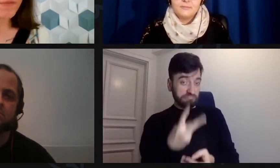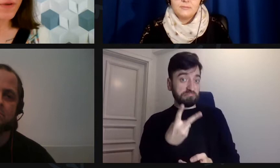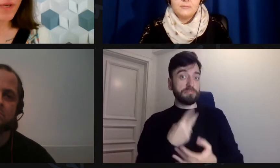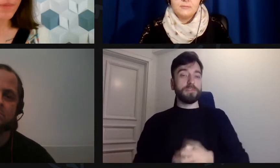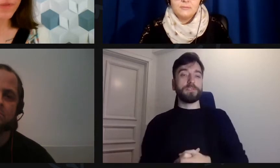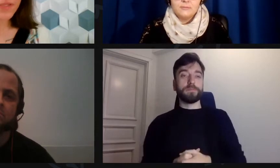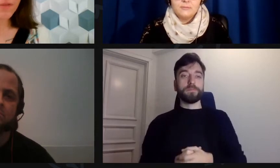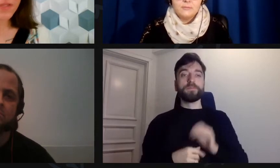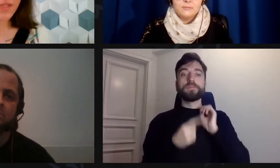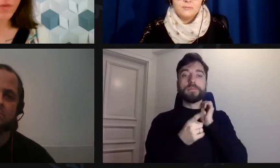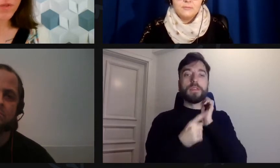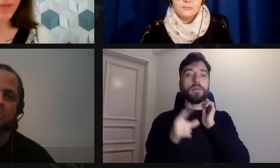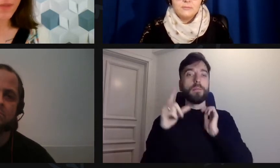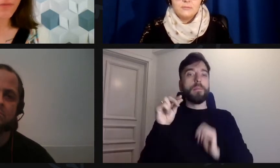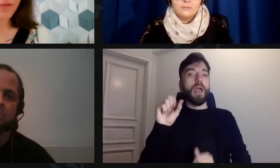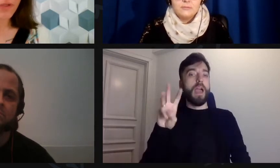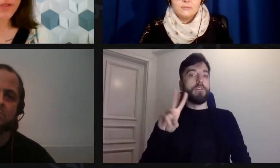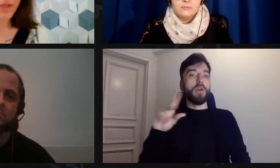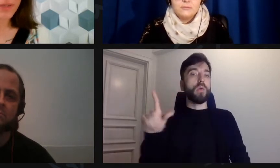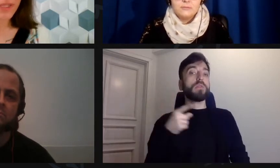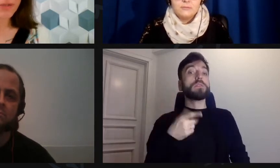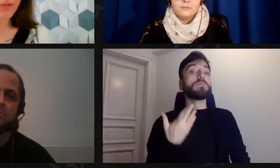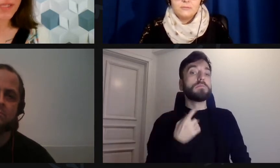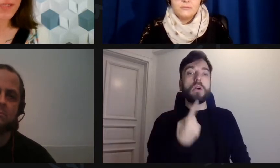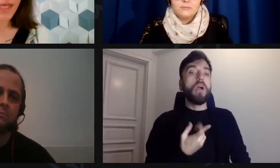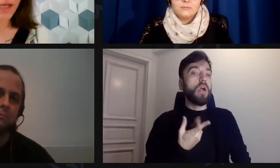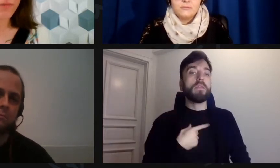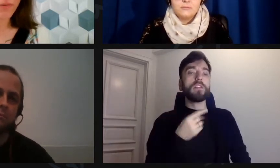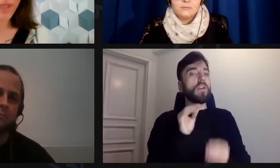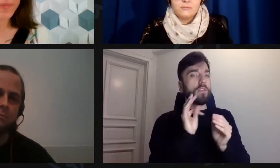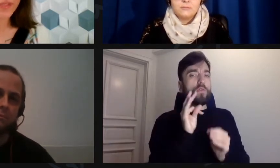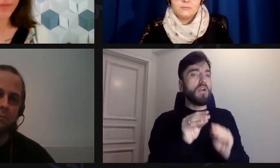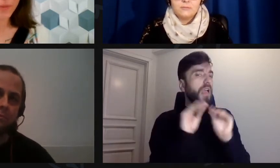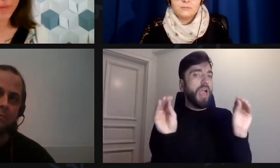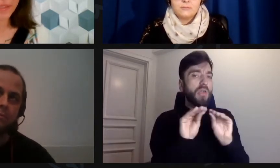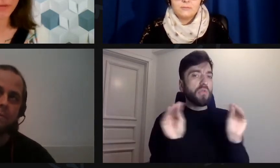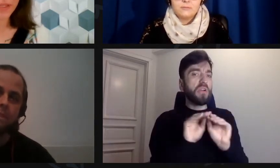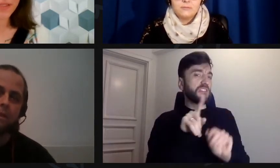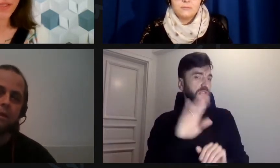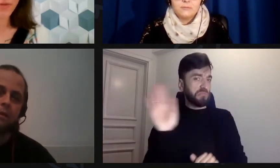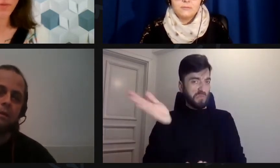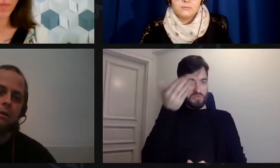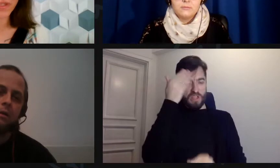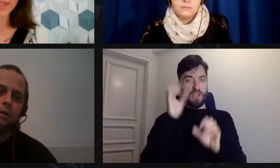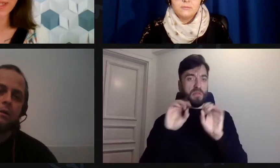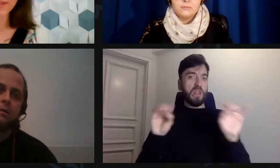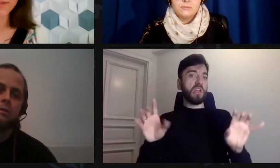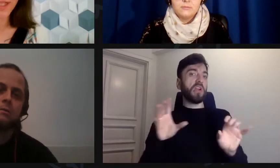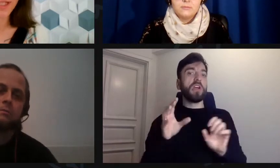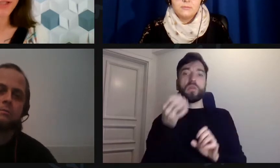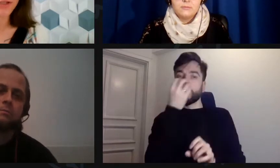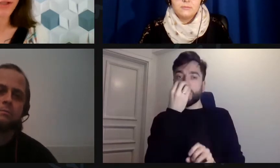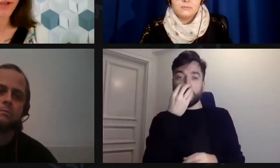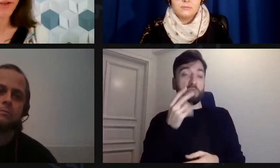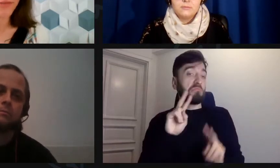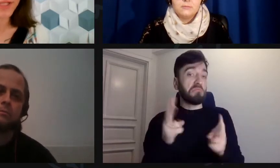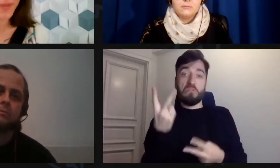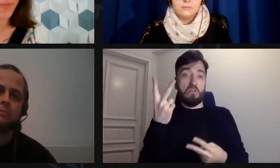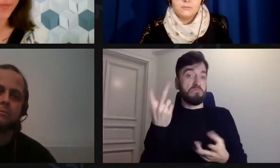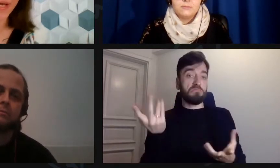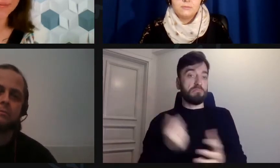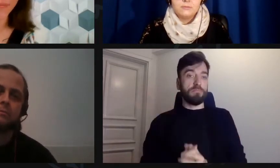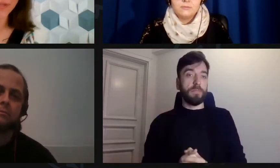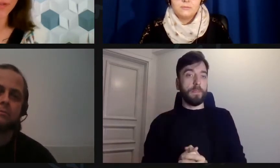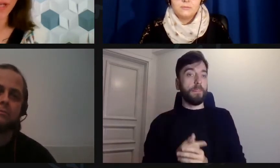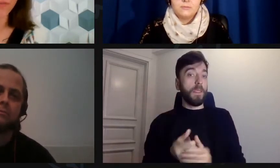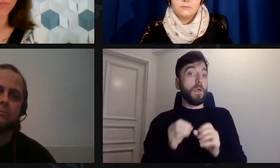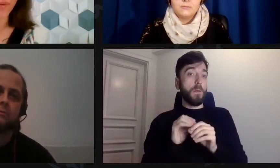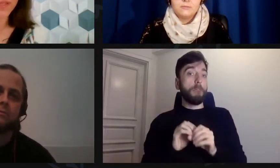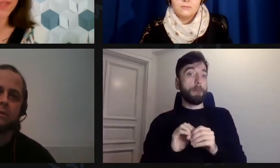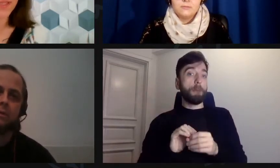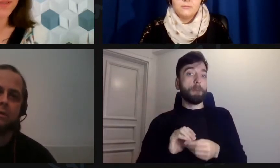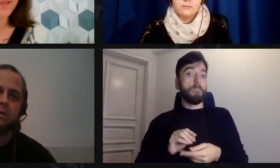Paweł a powiedz jak u Ciebie wyglądała ta edukacja? Poznałeś pedagogikę cyrku, bo jednak nie jest to popularna metoda w Polsce.